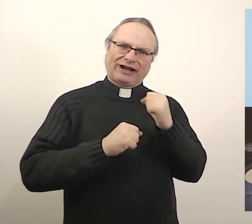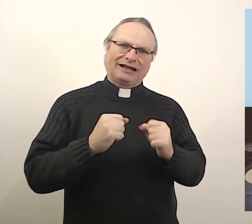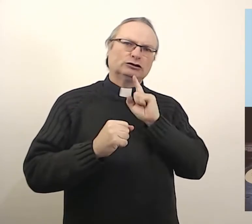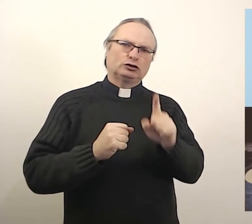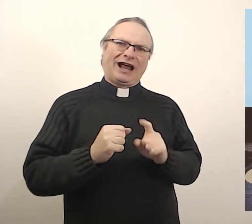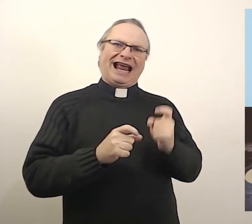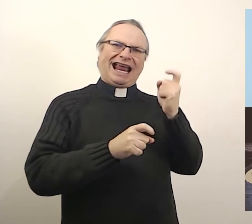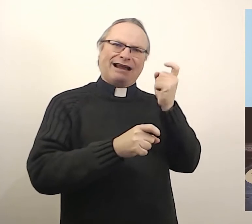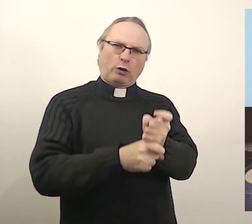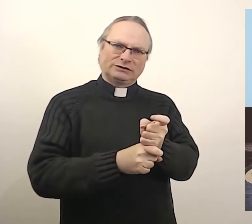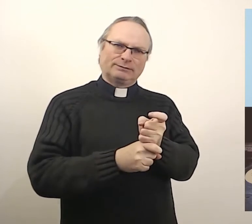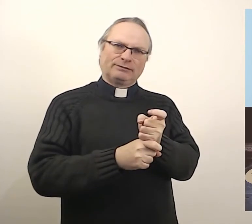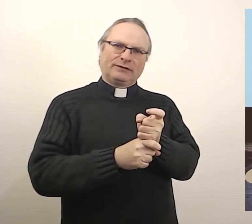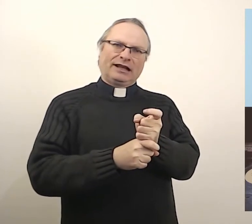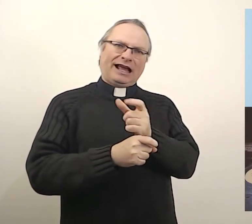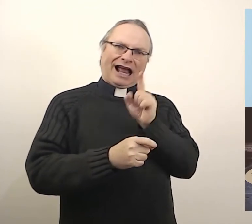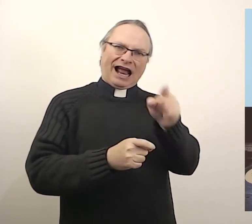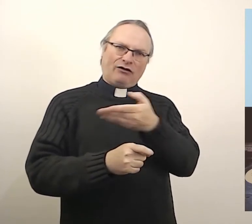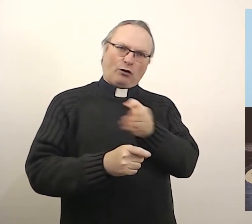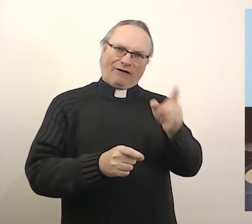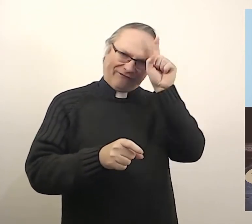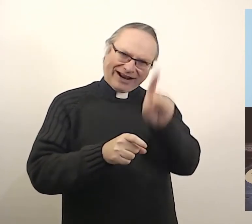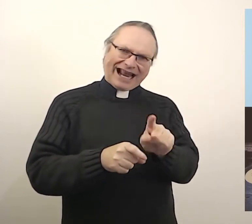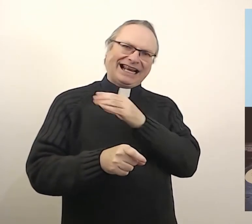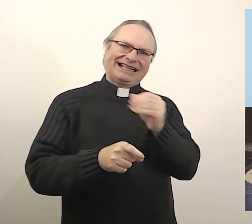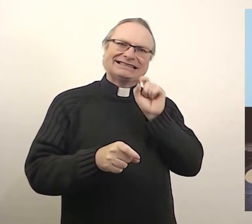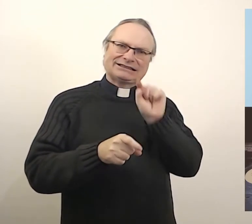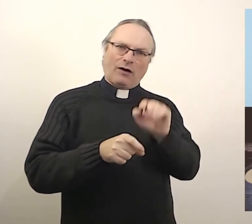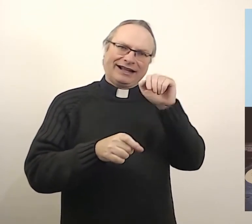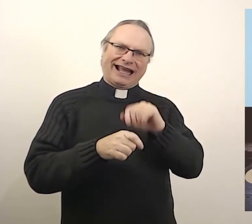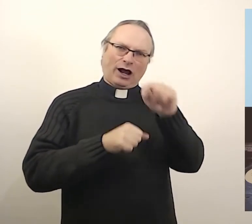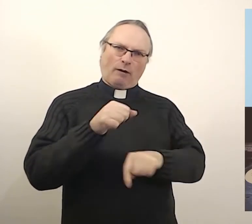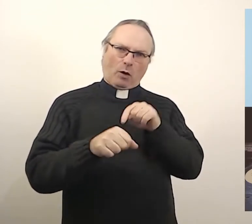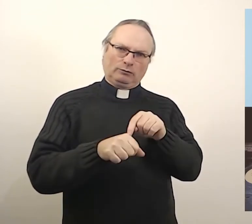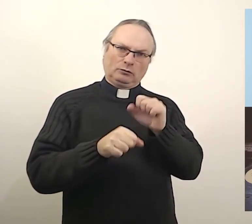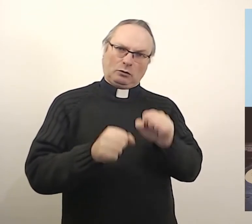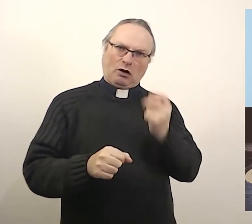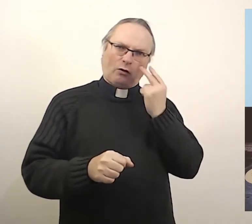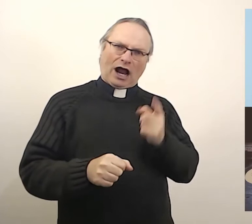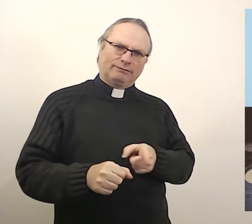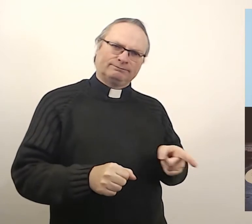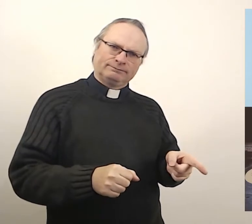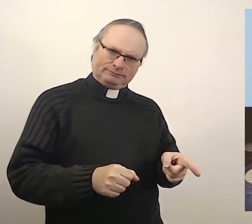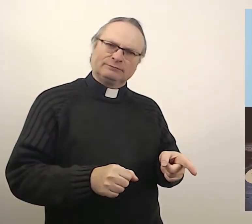sont imposées à vos frères et sœurs dans le monde. On peut le voir,